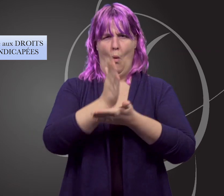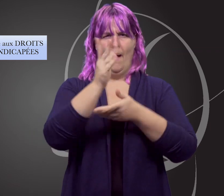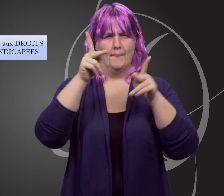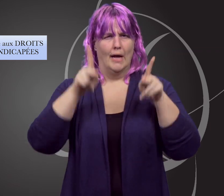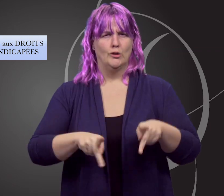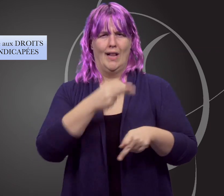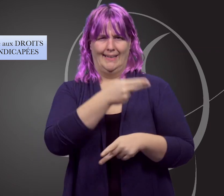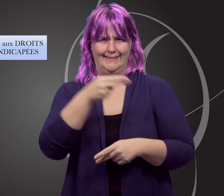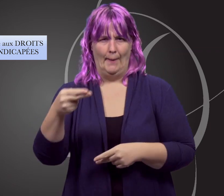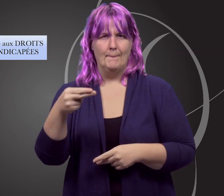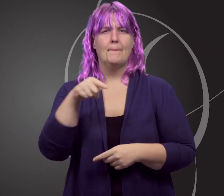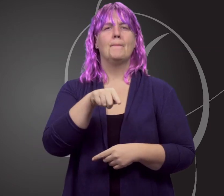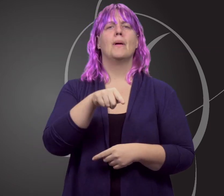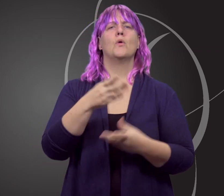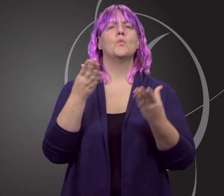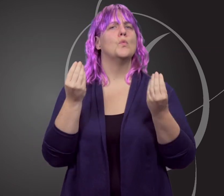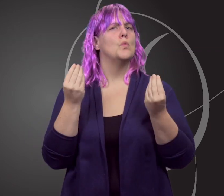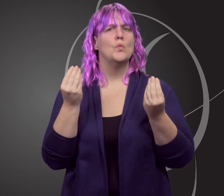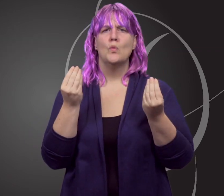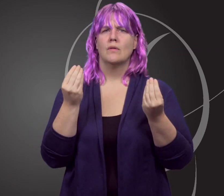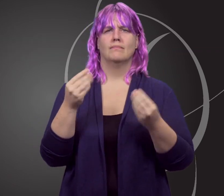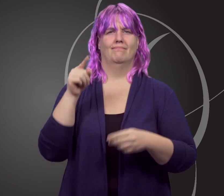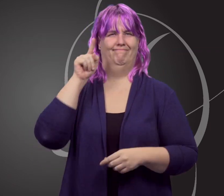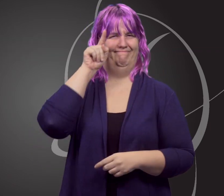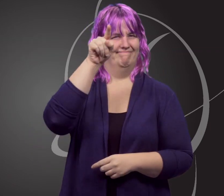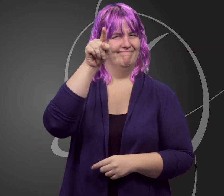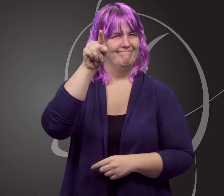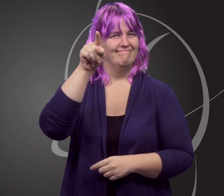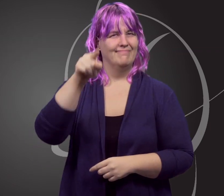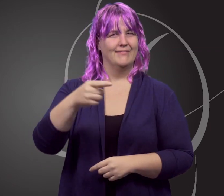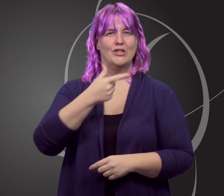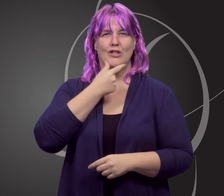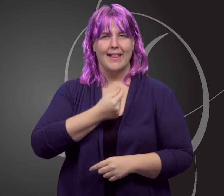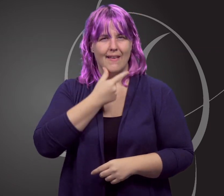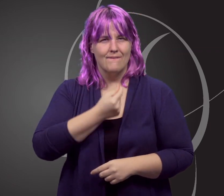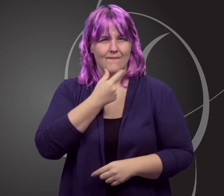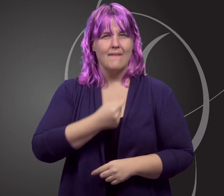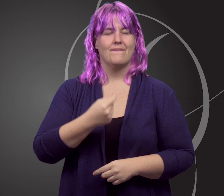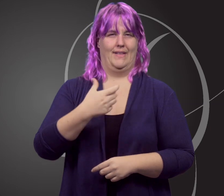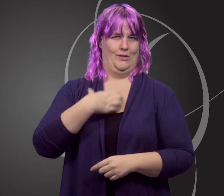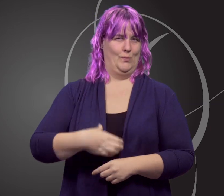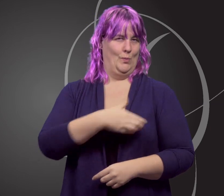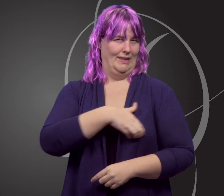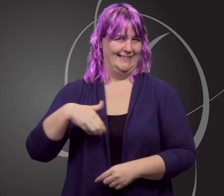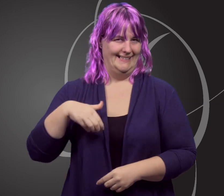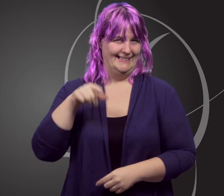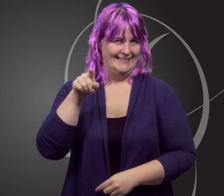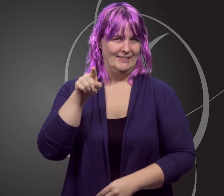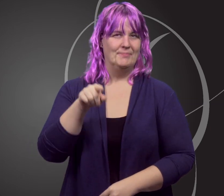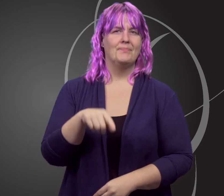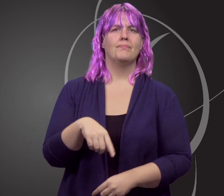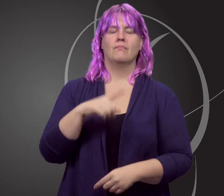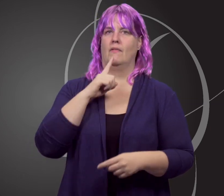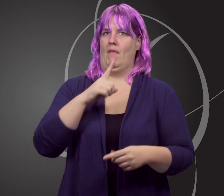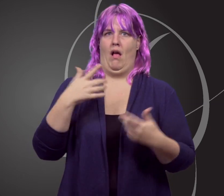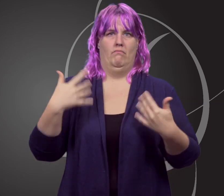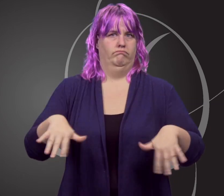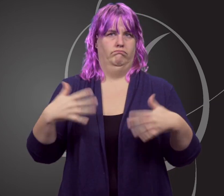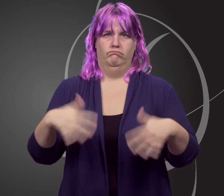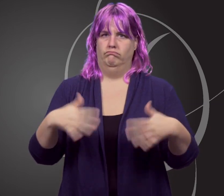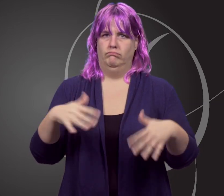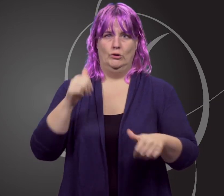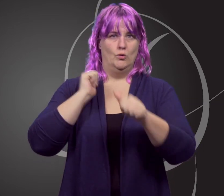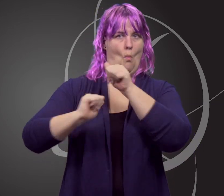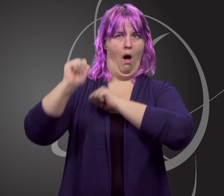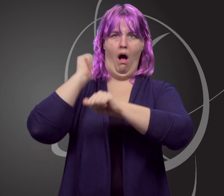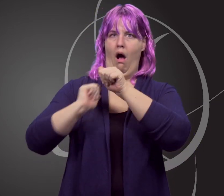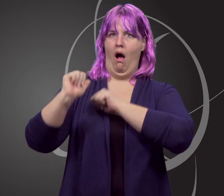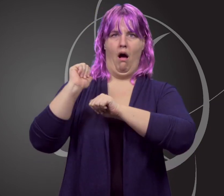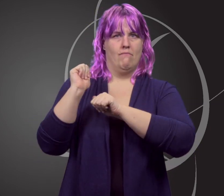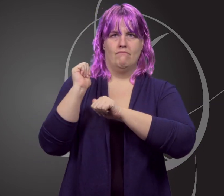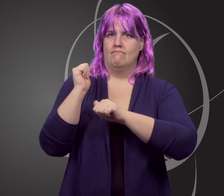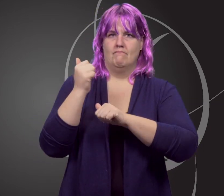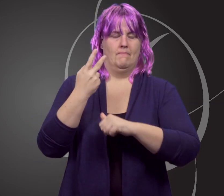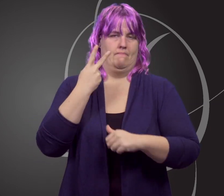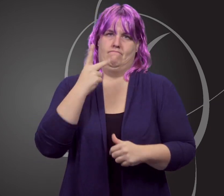sur les droits des personnes handicapées à Genève, en Suisse, en avril 2017